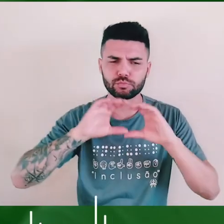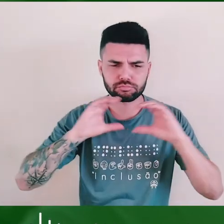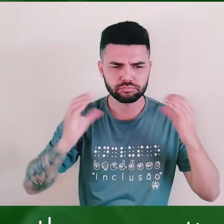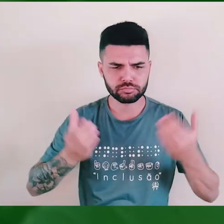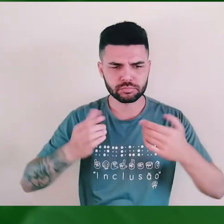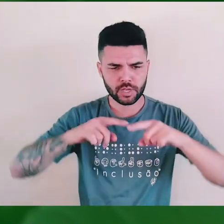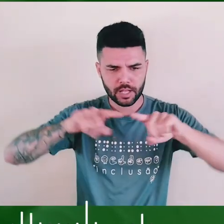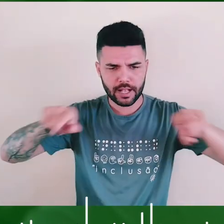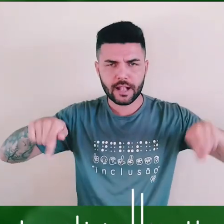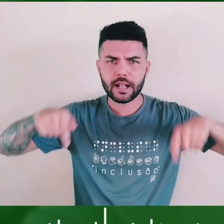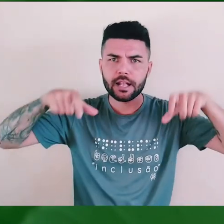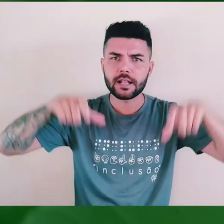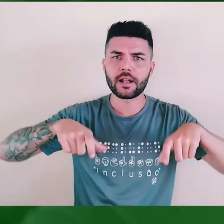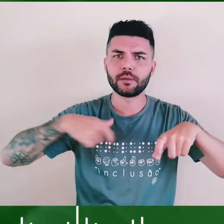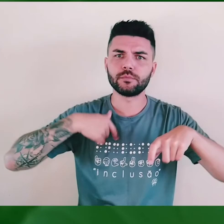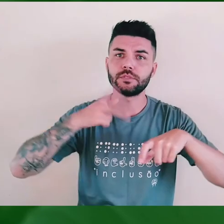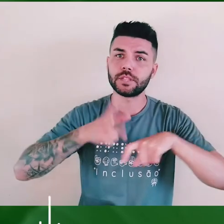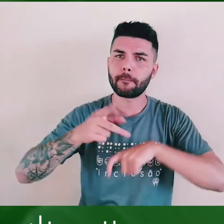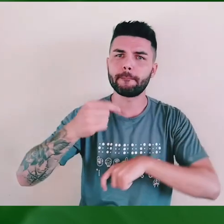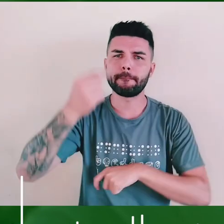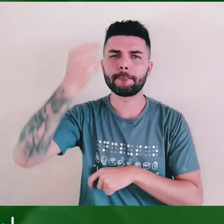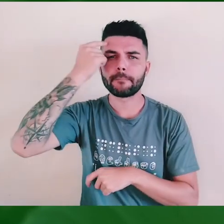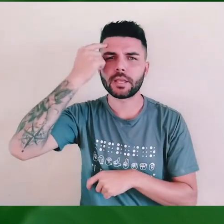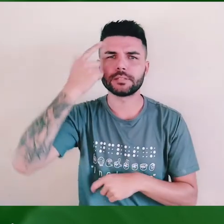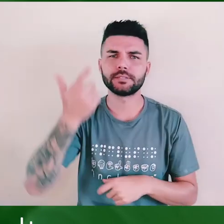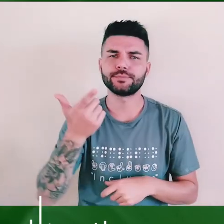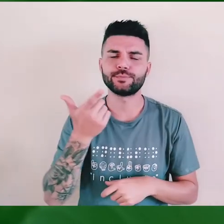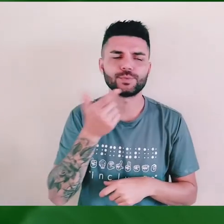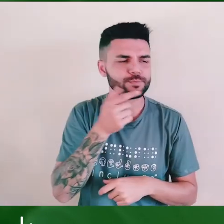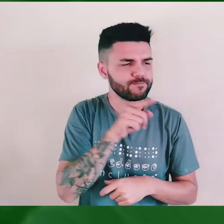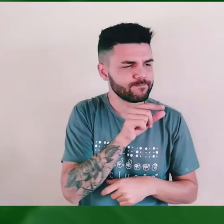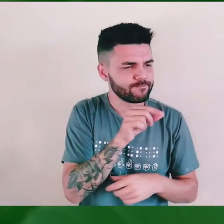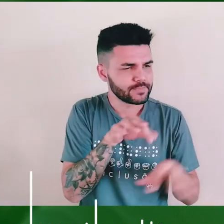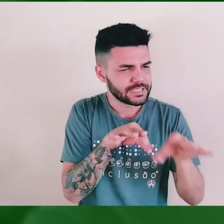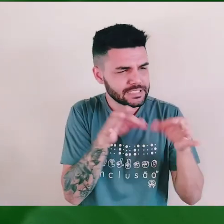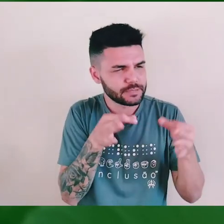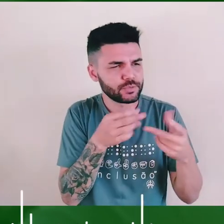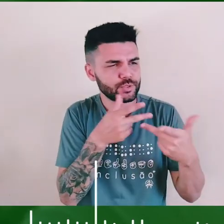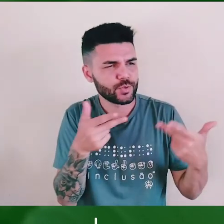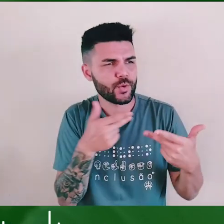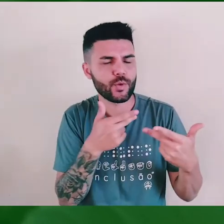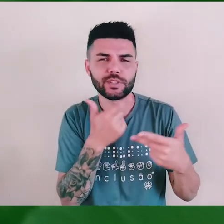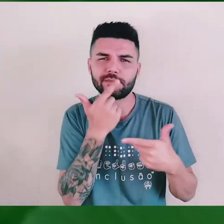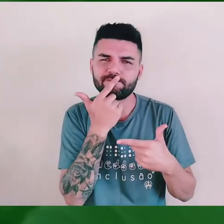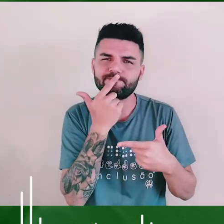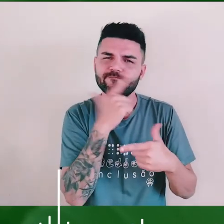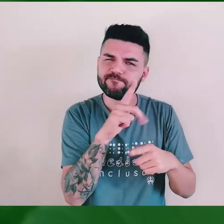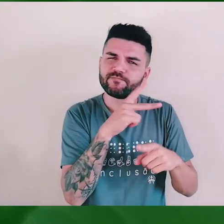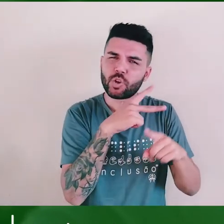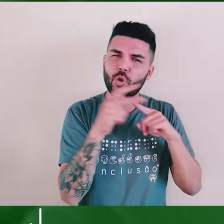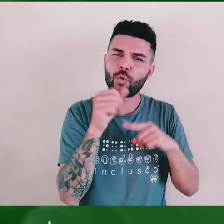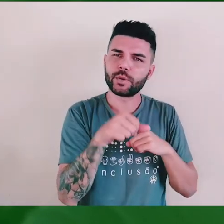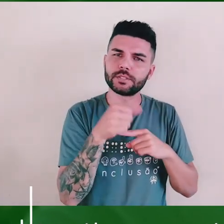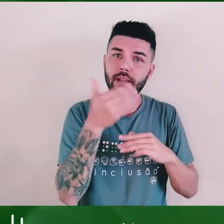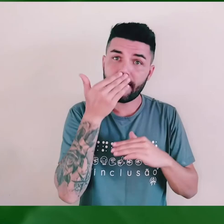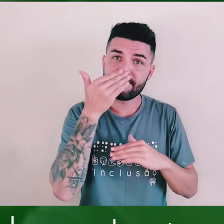pensando nas pequenas coisas, nas pequenas conquistas, nem tão a frente. Hoje eu vim